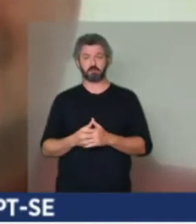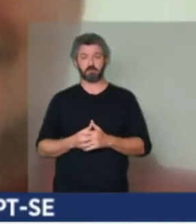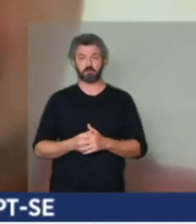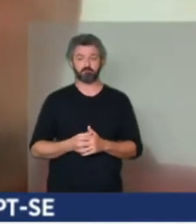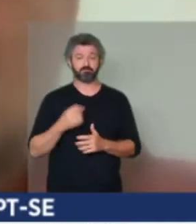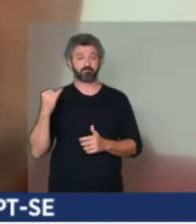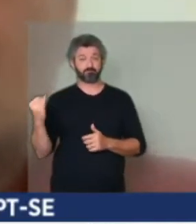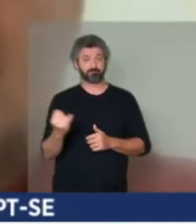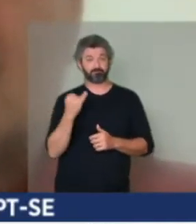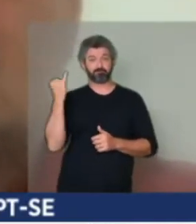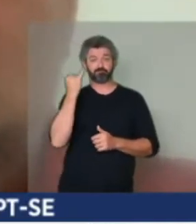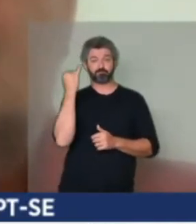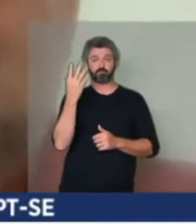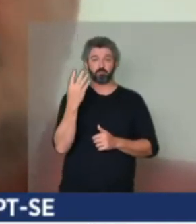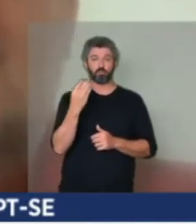POSSAMOS AQUI DEFENDER. QUERO